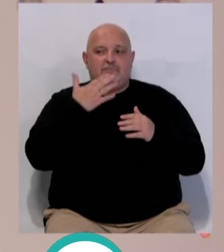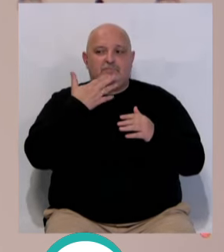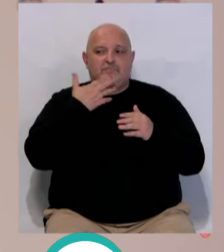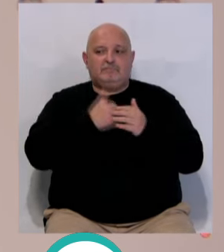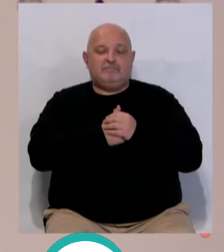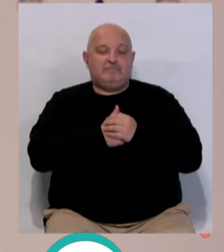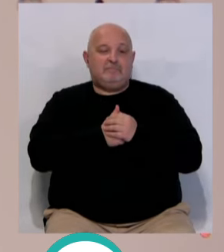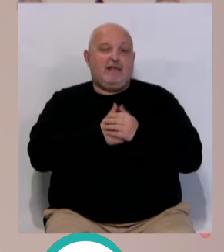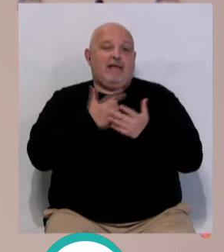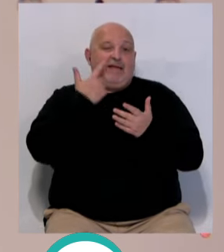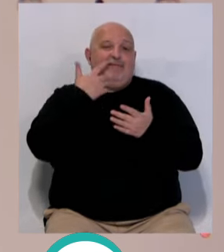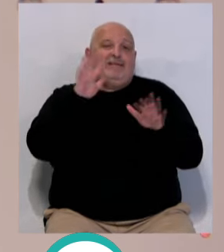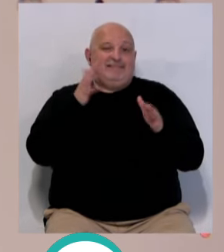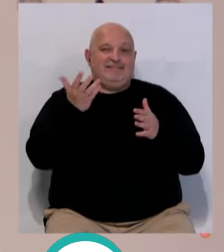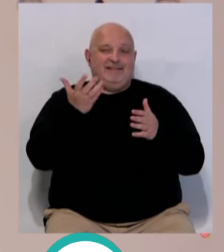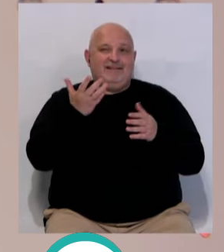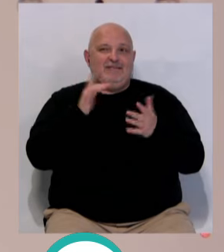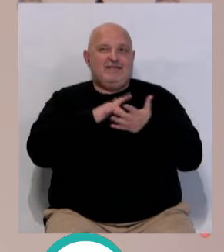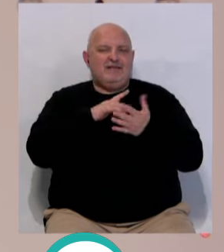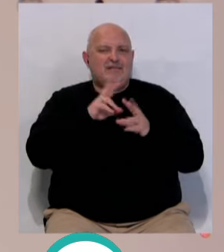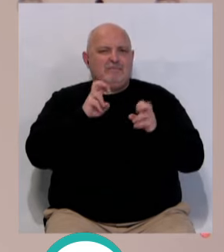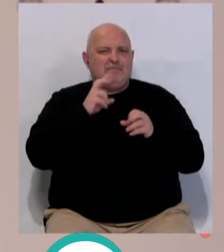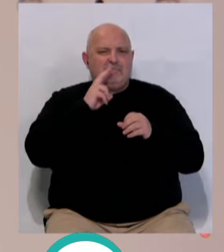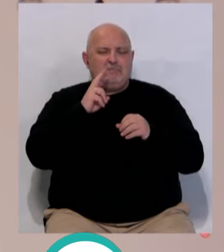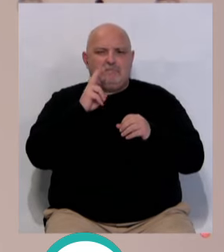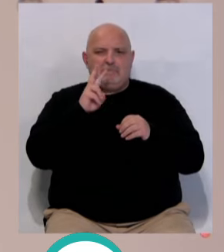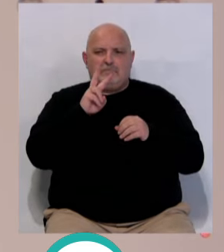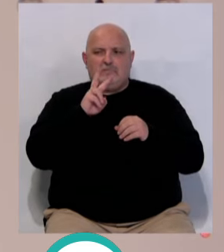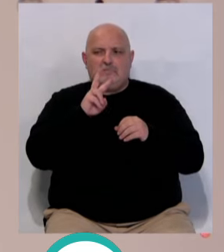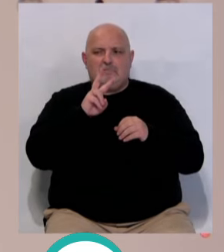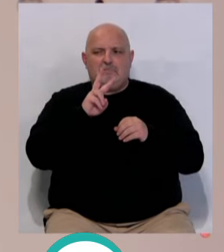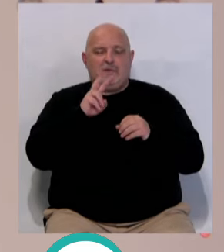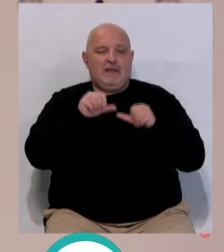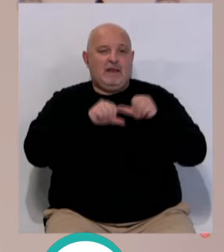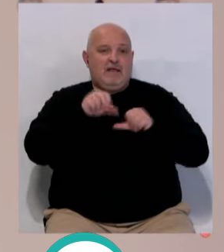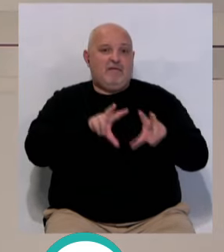claro vamos a hacer además una fecha me ha dicho a principios de junio no e la liga termina el 25